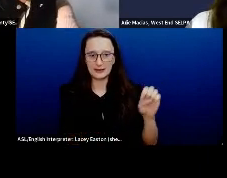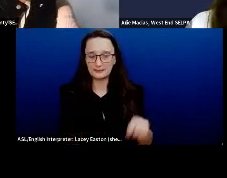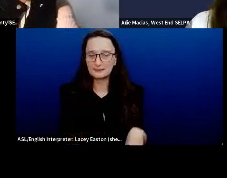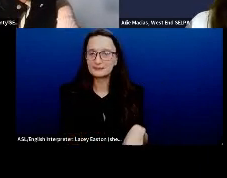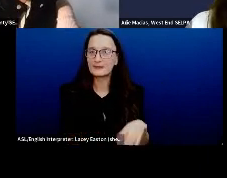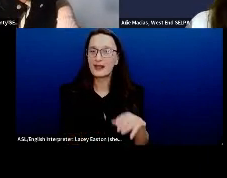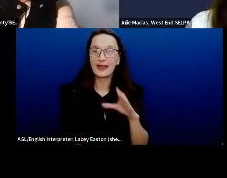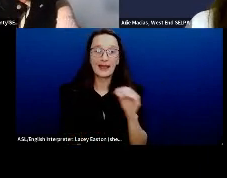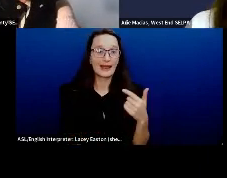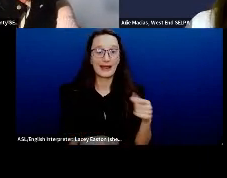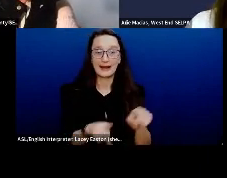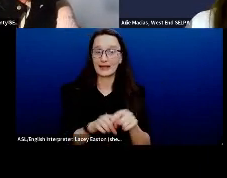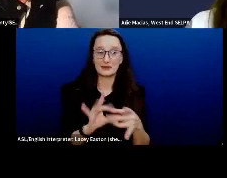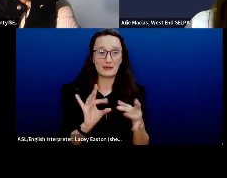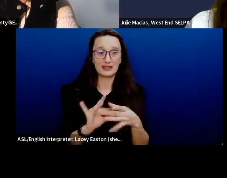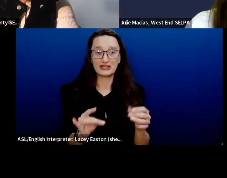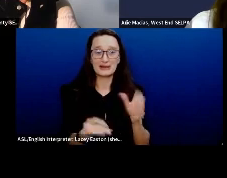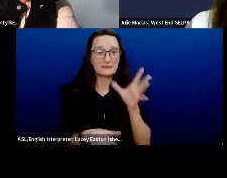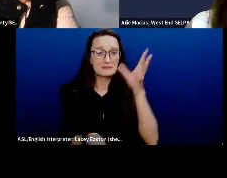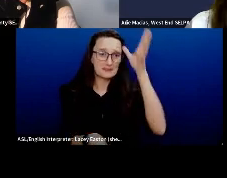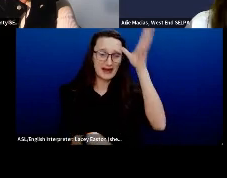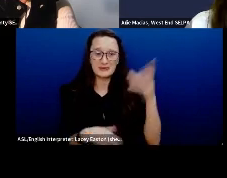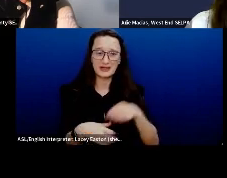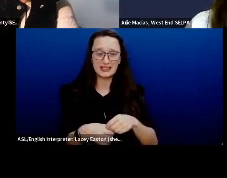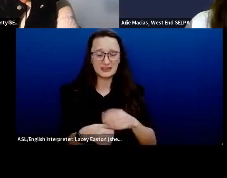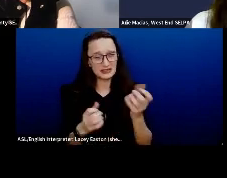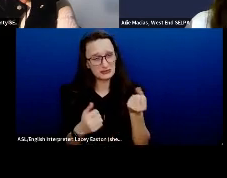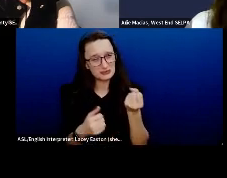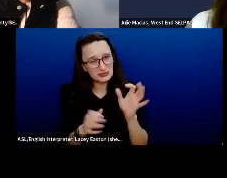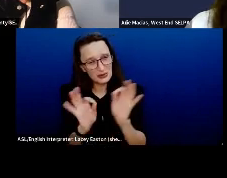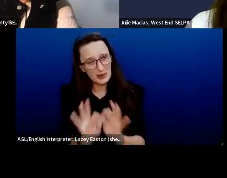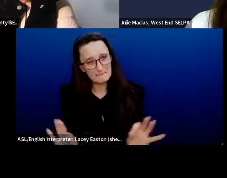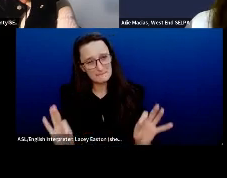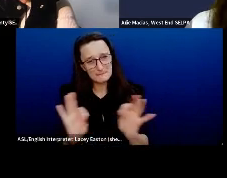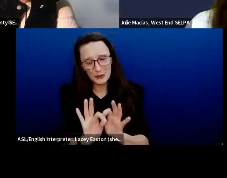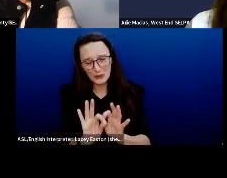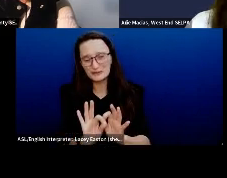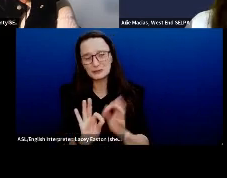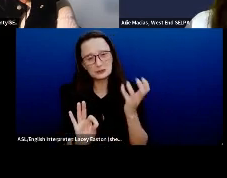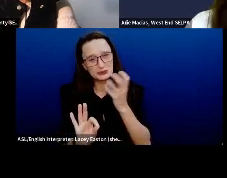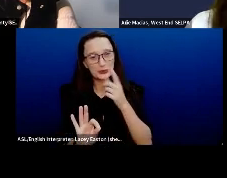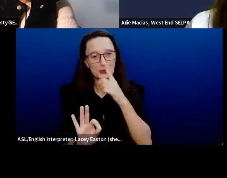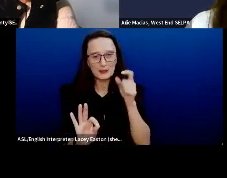es crucial porque usted es una parte importante del equipo del IEP y, por lo tanto, hacer el mejor esfuerzo para